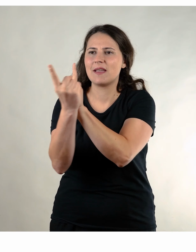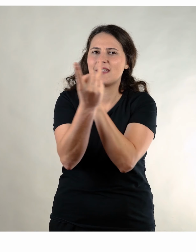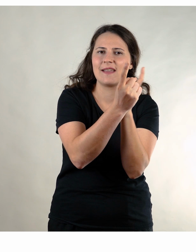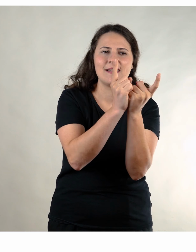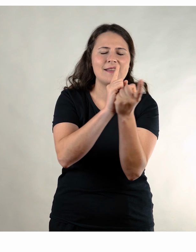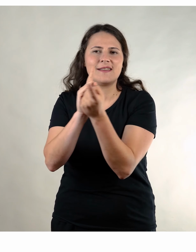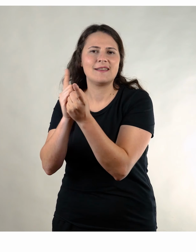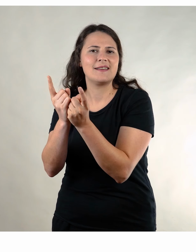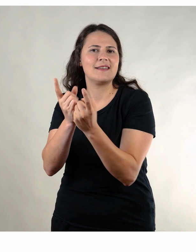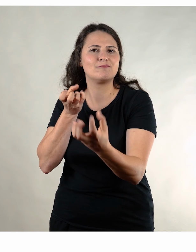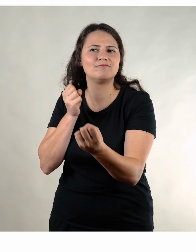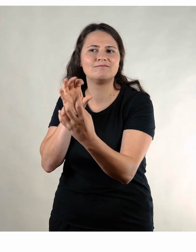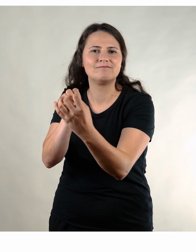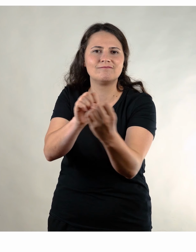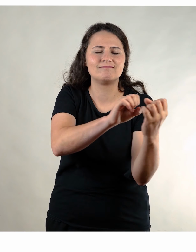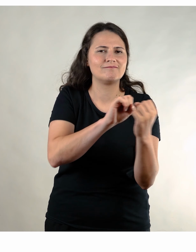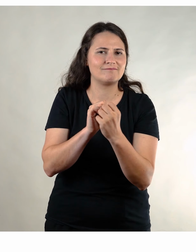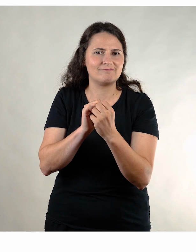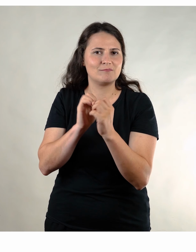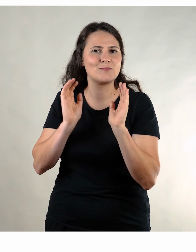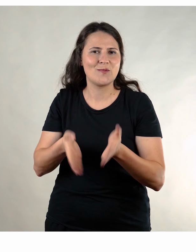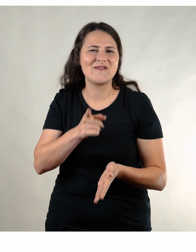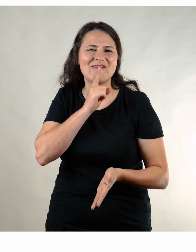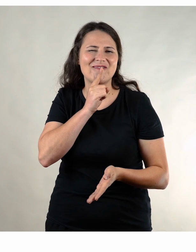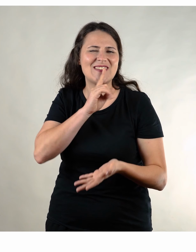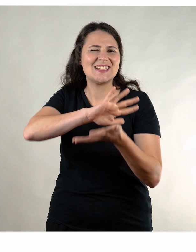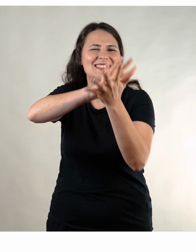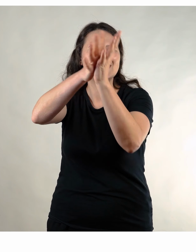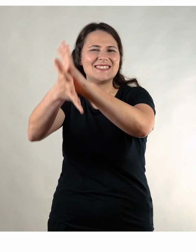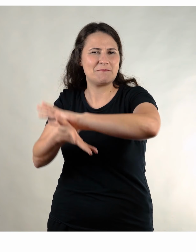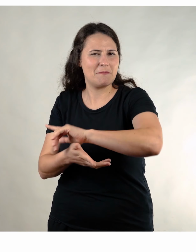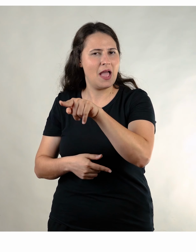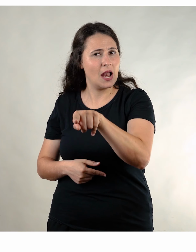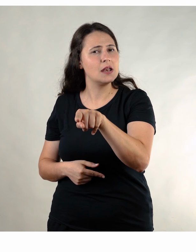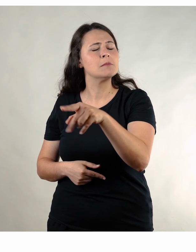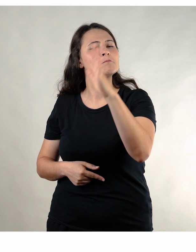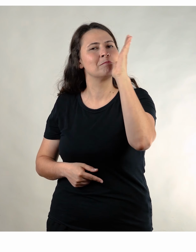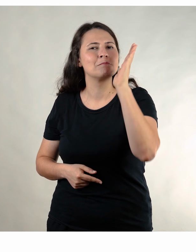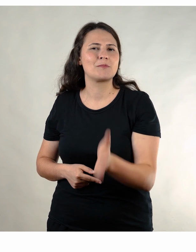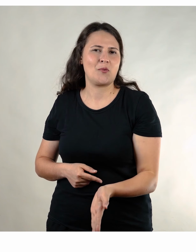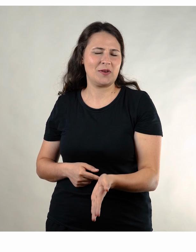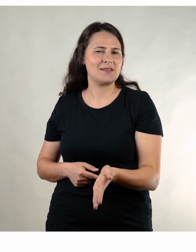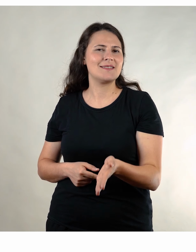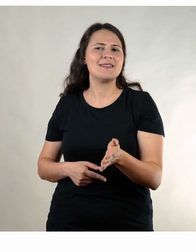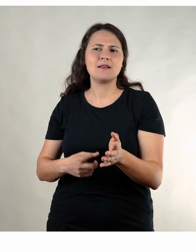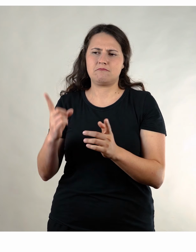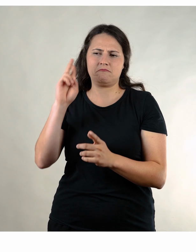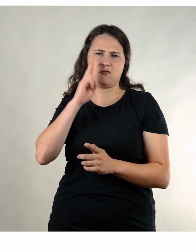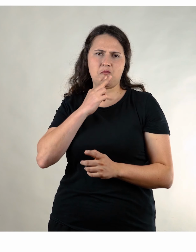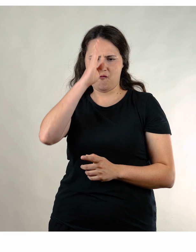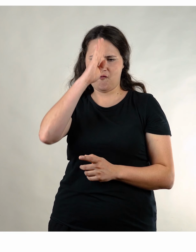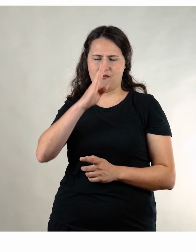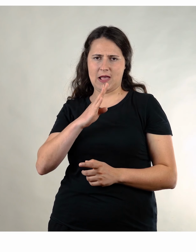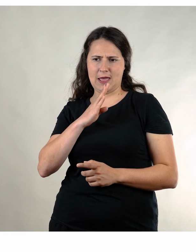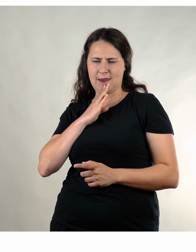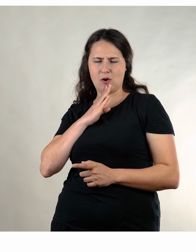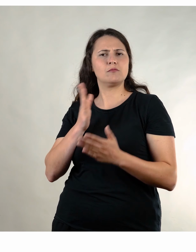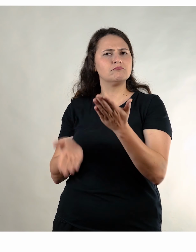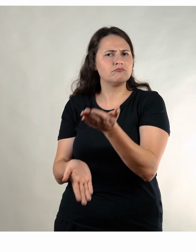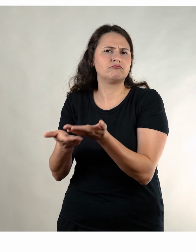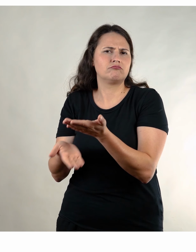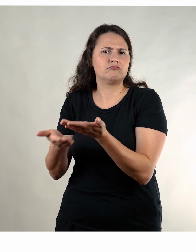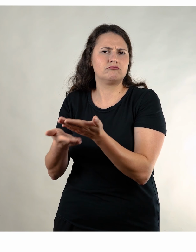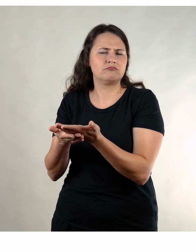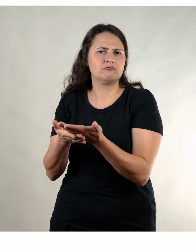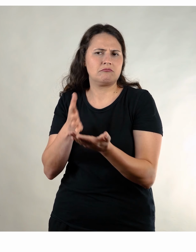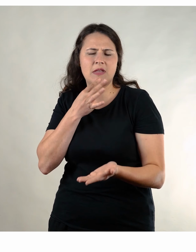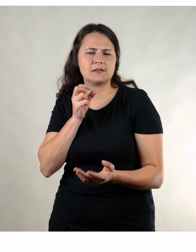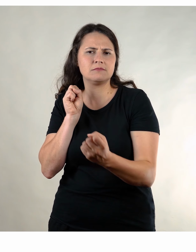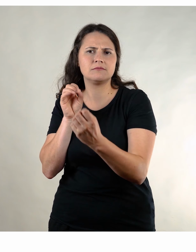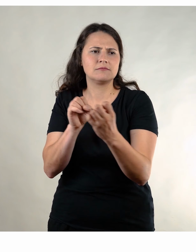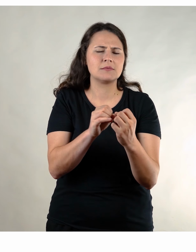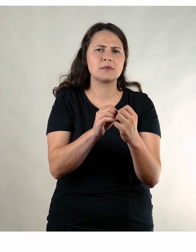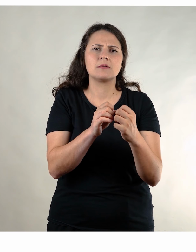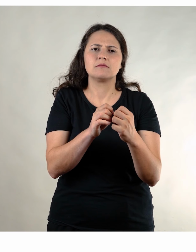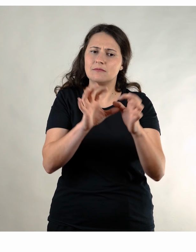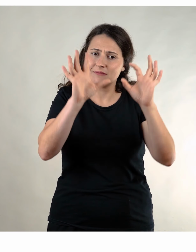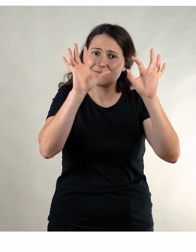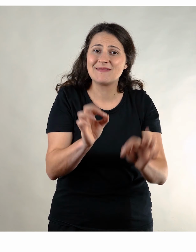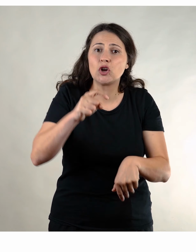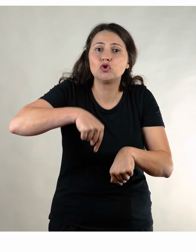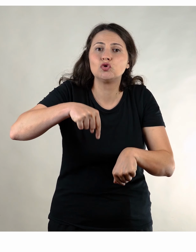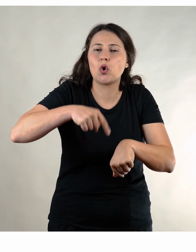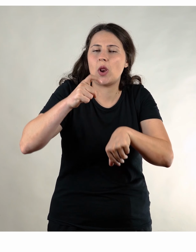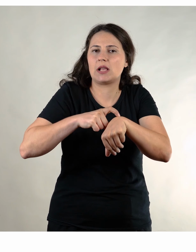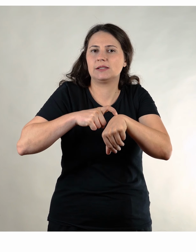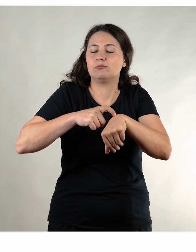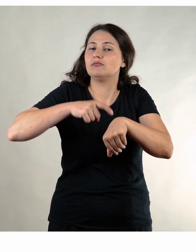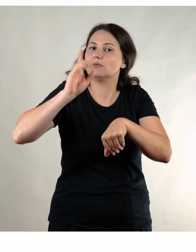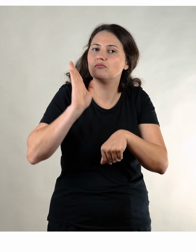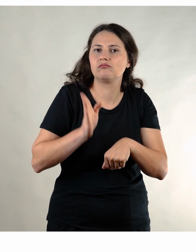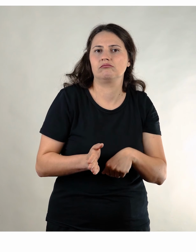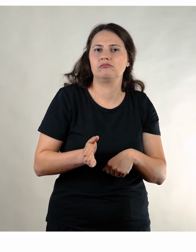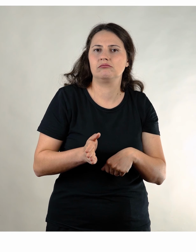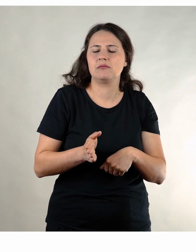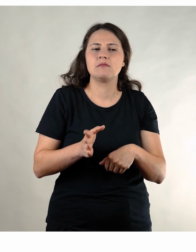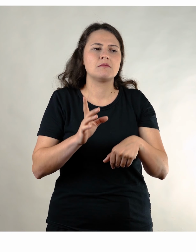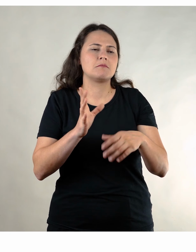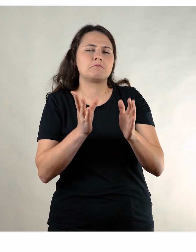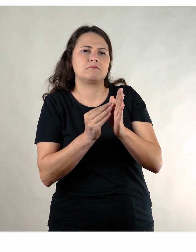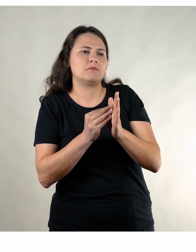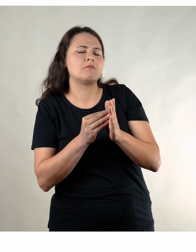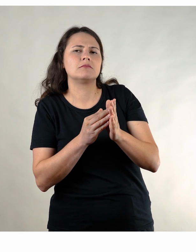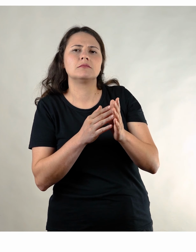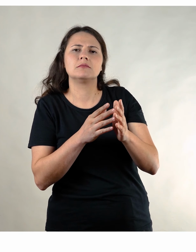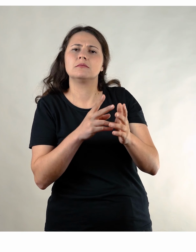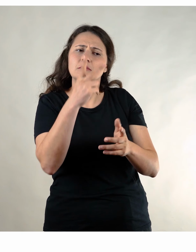Αυτή η τεχνολογία μπορεί να βοηθήσει τους ταξιδιώτες με προβλήματα ακοής να αλληλεπιδρούν σε πραγματικό χρόνο με ντόπιους ,